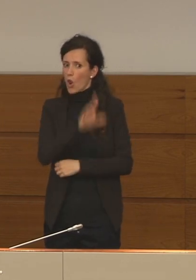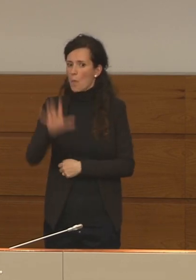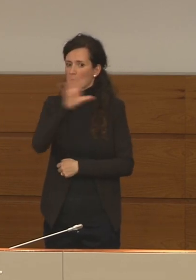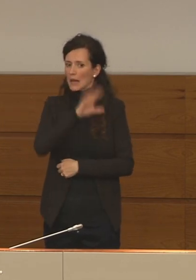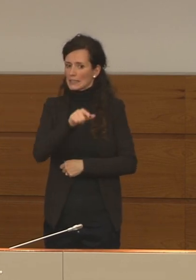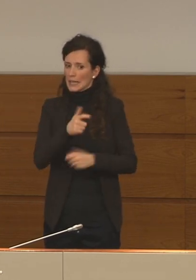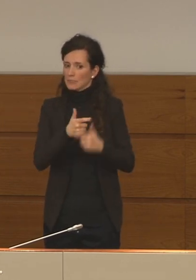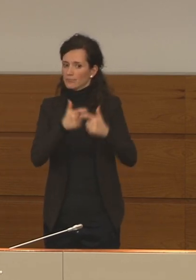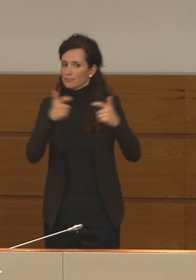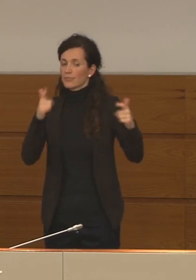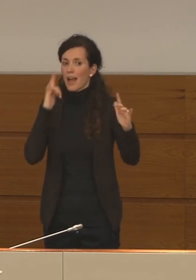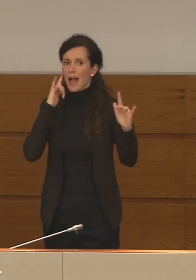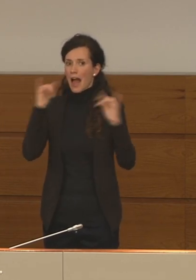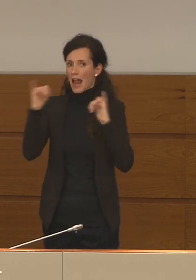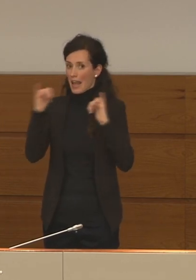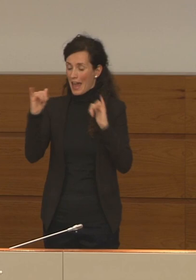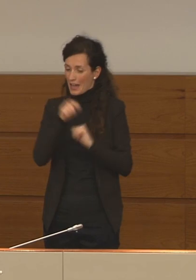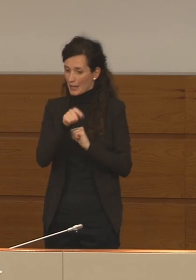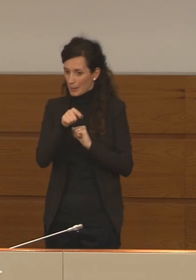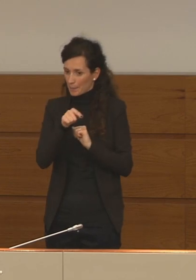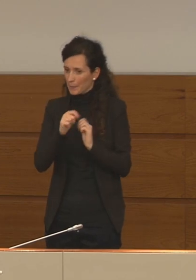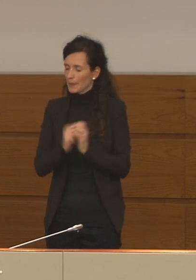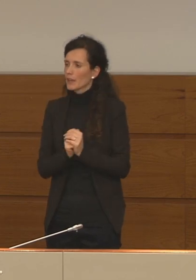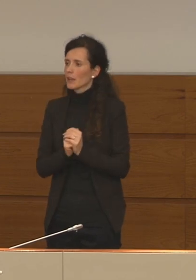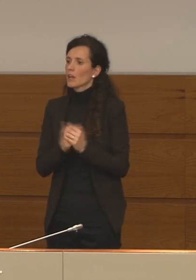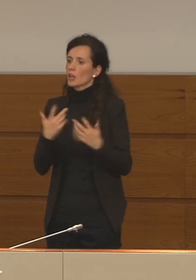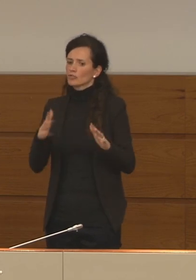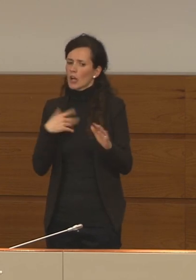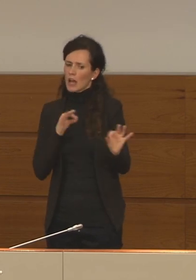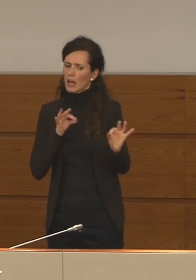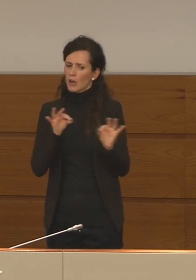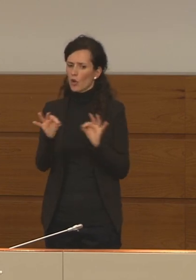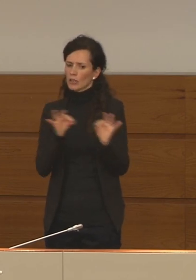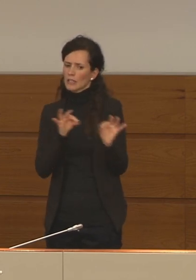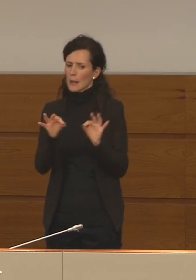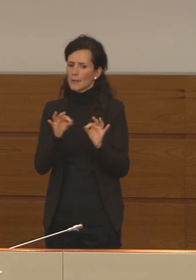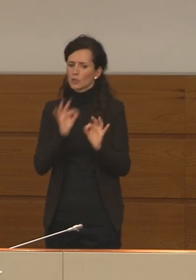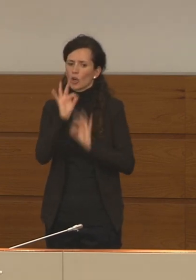dato il coordinamento delle terapie intensive della Lombardia che parla di